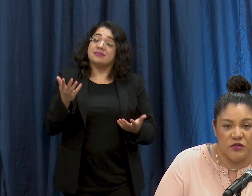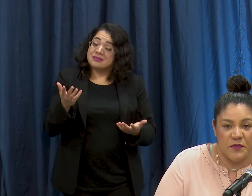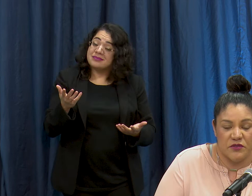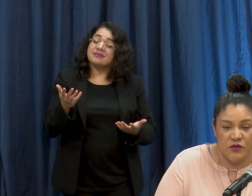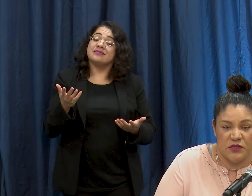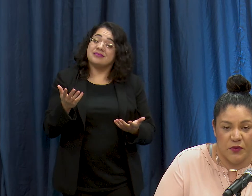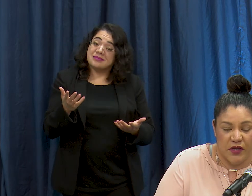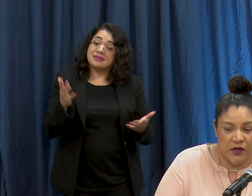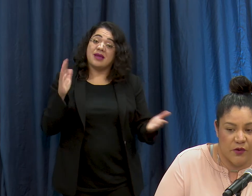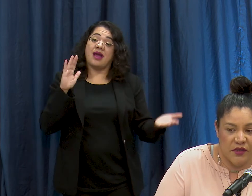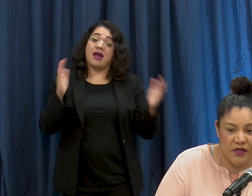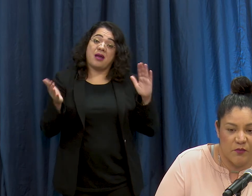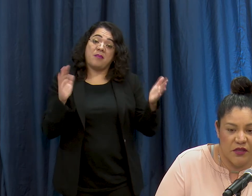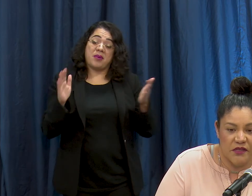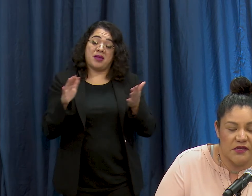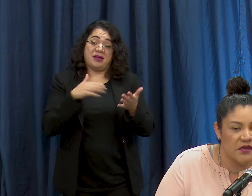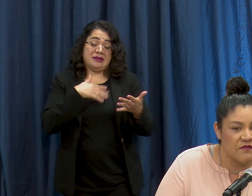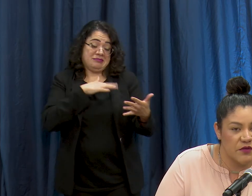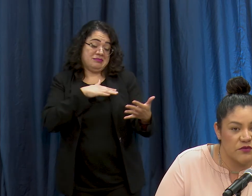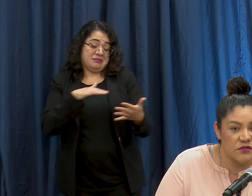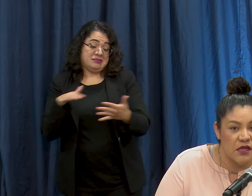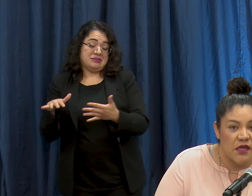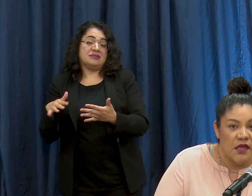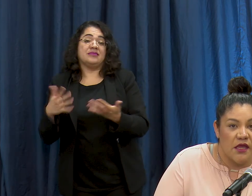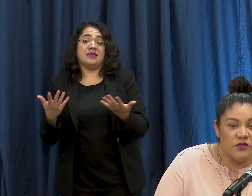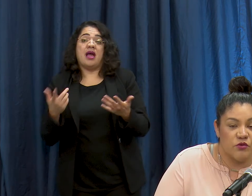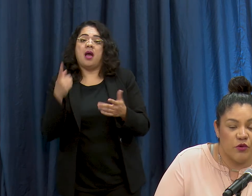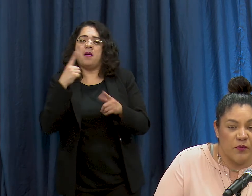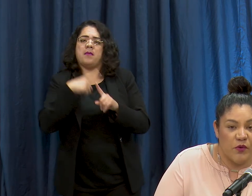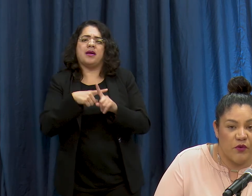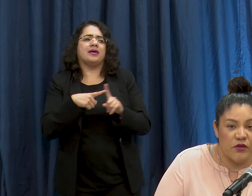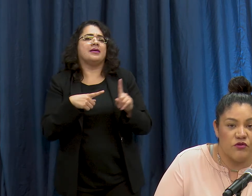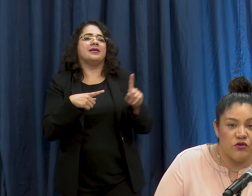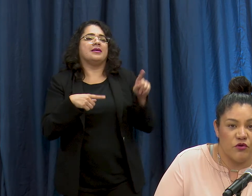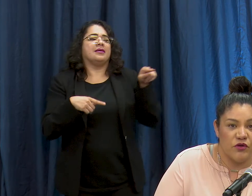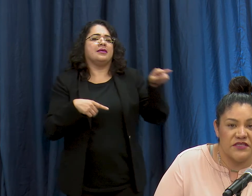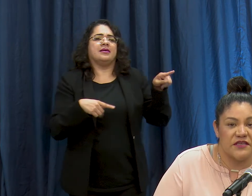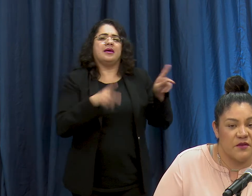personas por que recuerden que puede tener el virus en su cuerpo no necessary